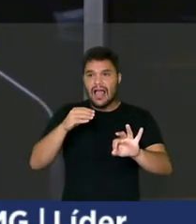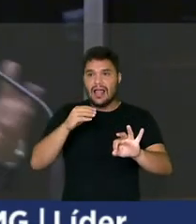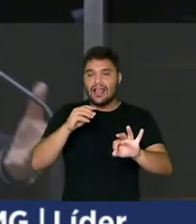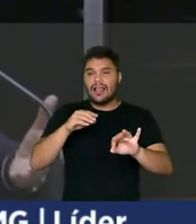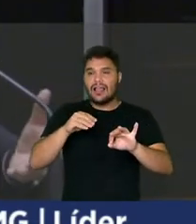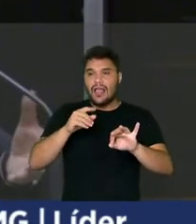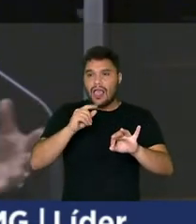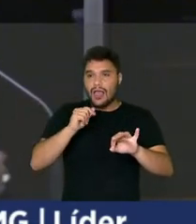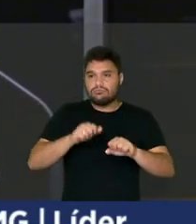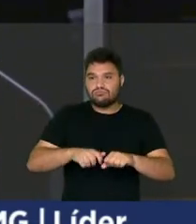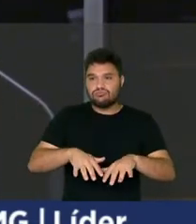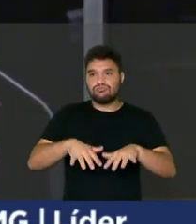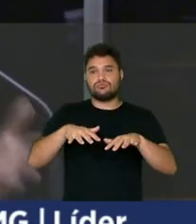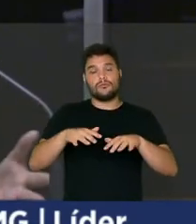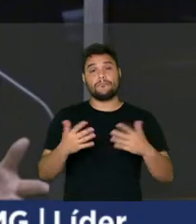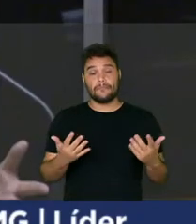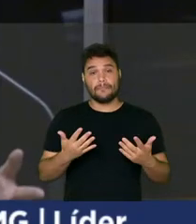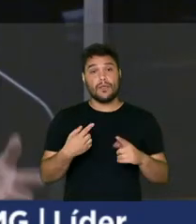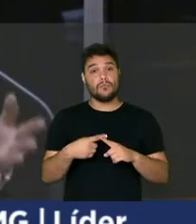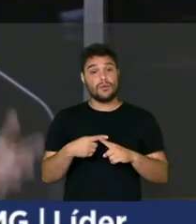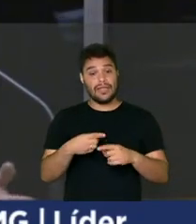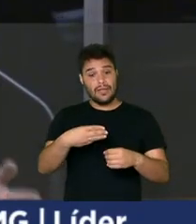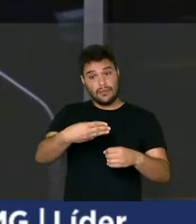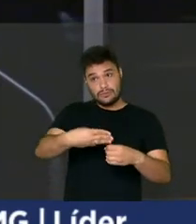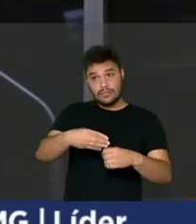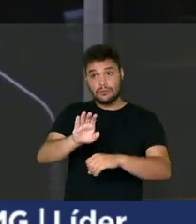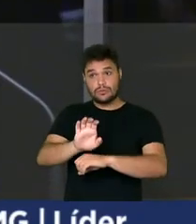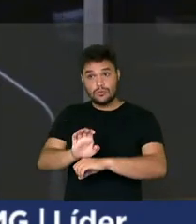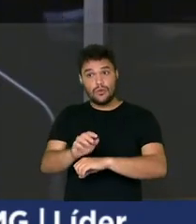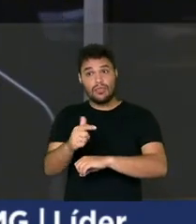NOS ESTADOS, UMA FONTE ESPECÍFICA PARA POLÍTICA DE